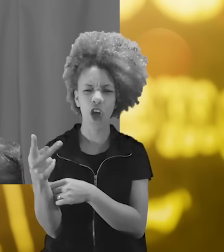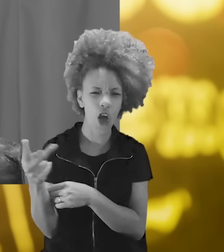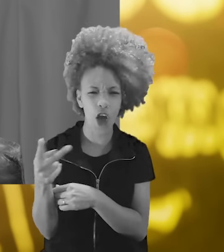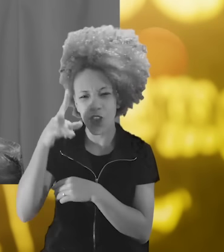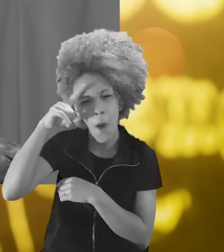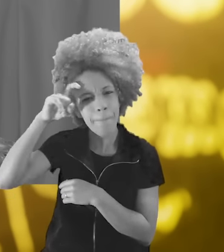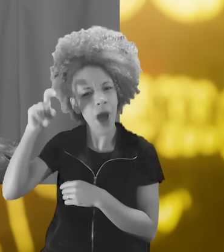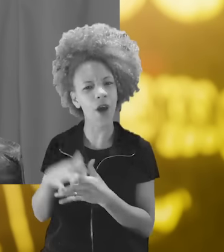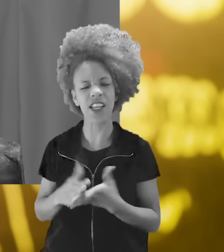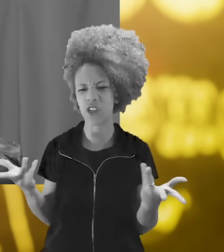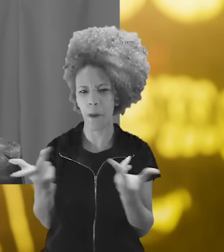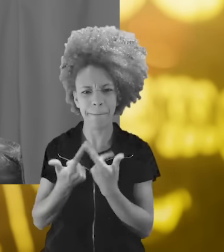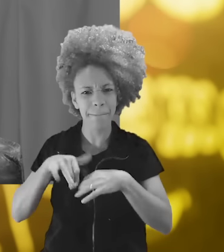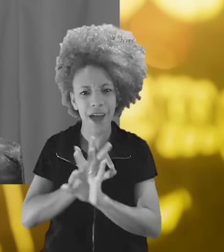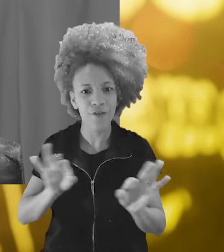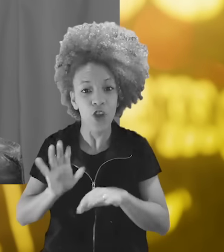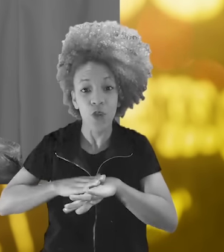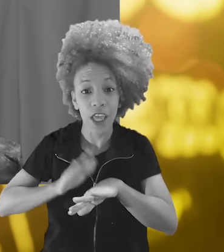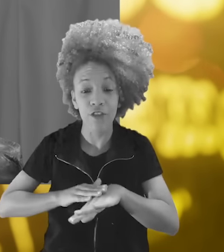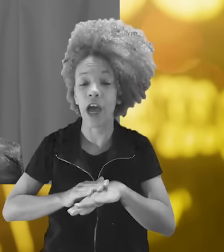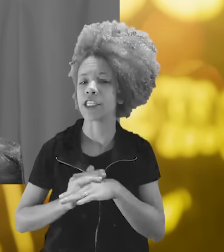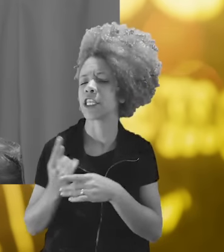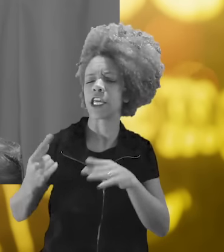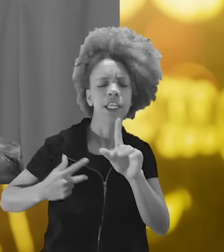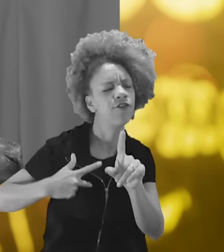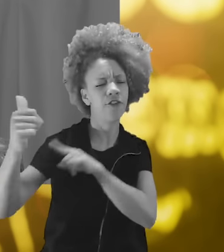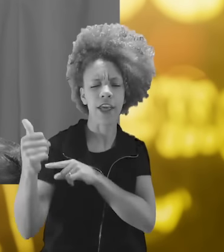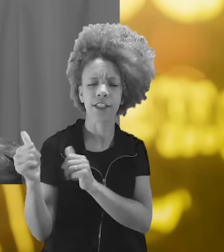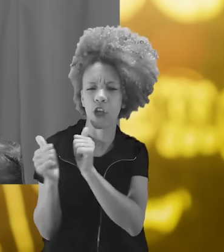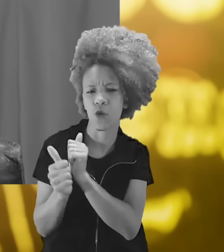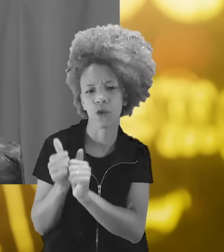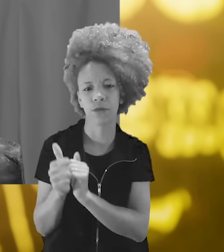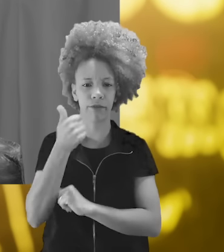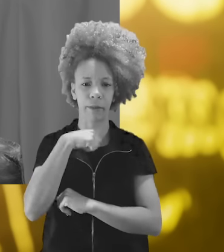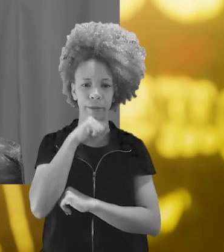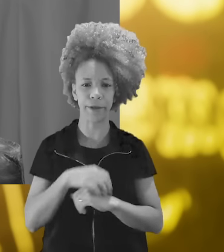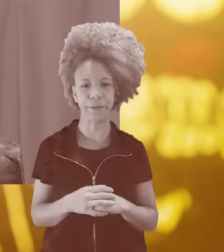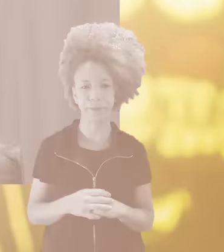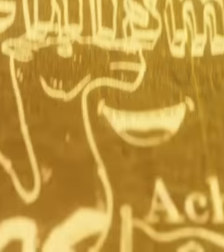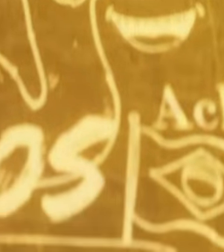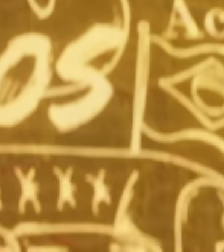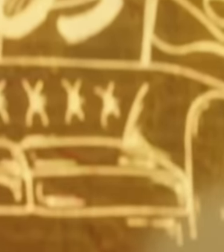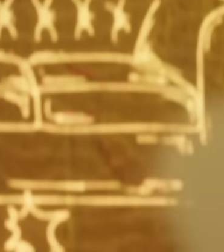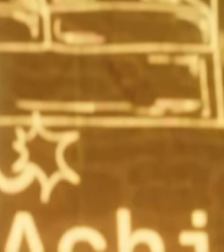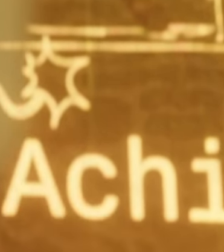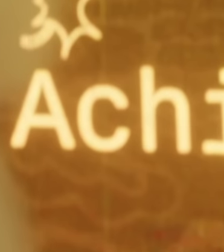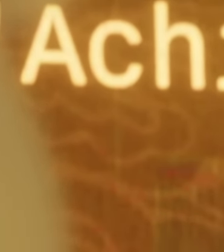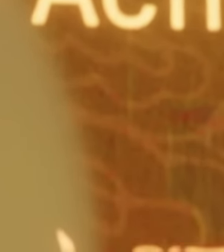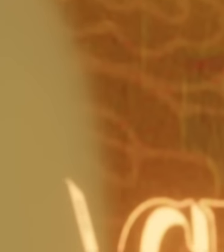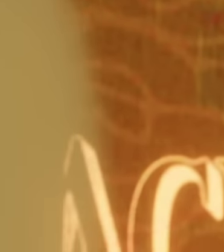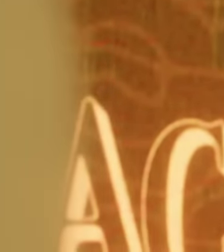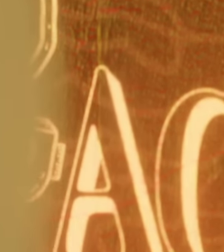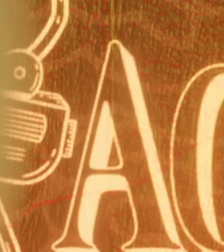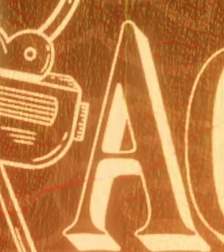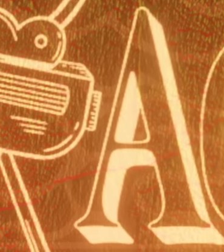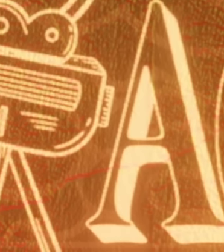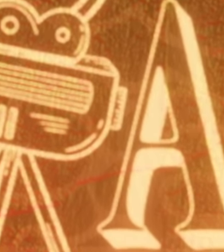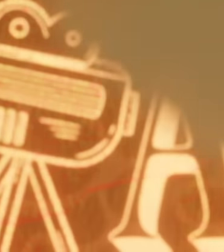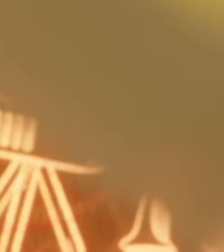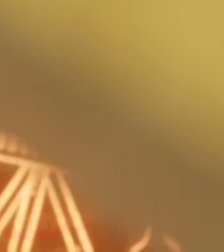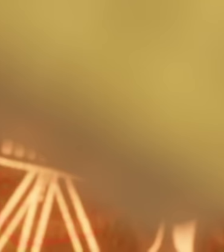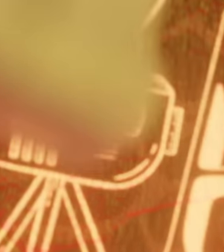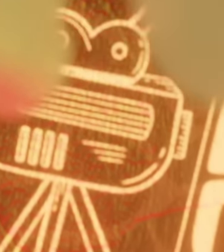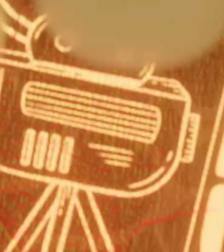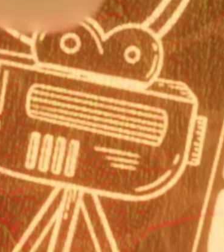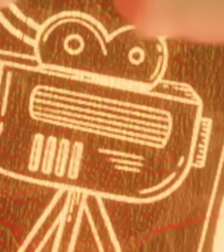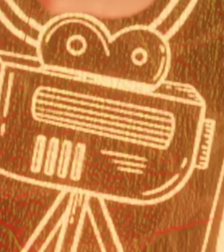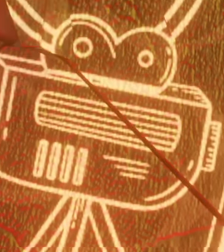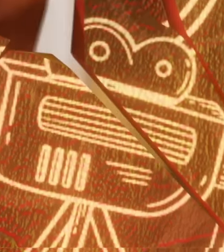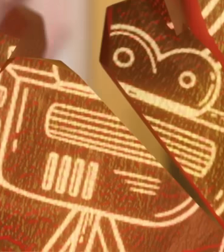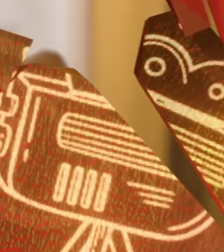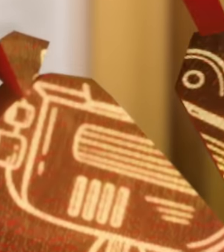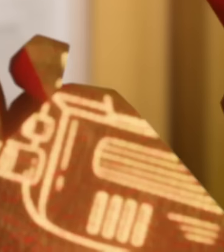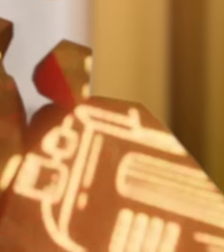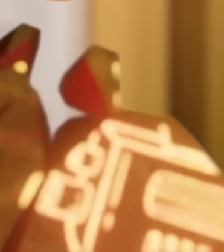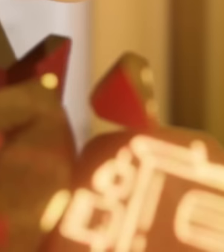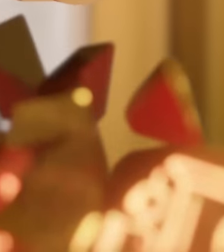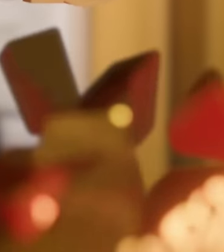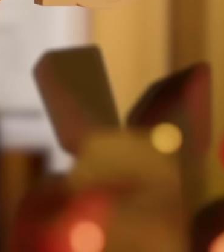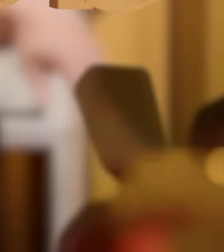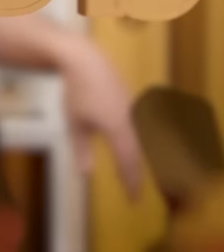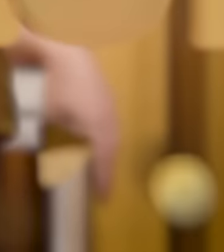adversário Maurício excepcional o que ele faz e traz o ponto pra equipe do timinhos da mamãe